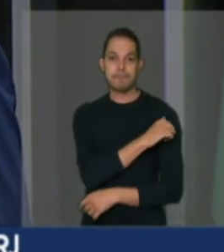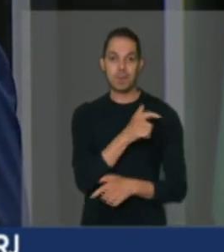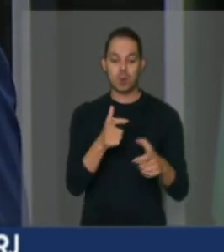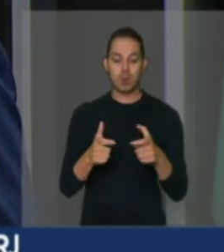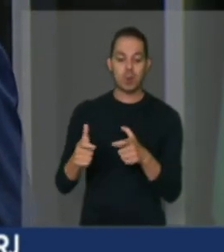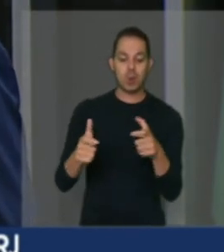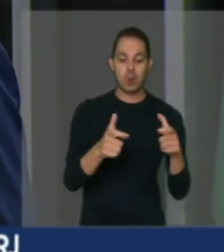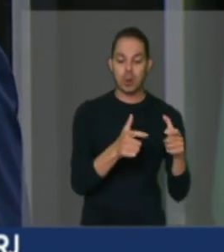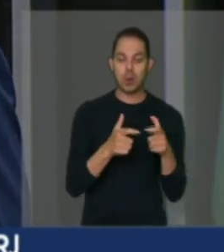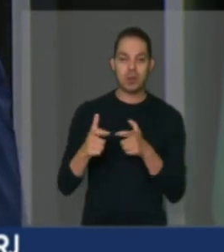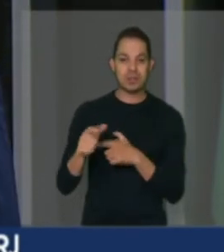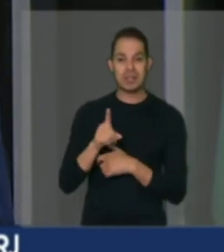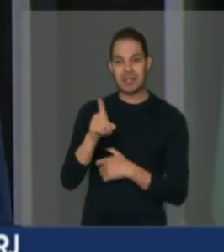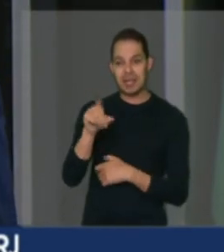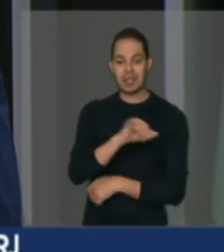DÉ CADAS, É A REGIÃO MAIS ESQUECIDA DO ESTADO DO RIO DE